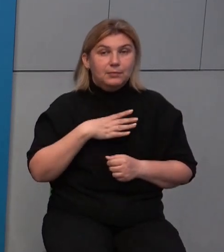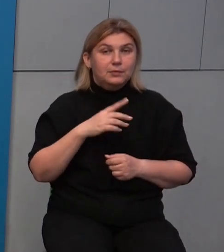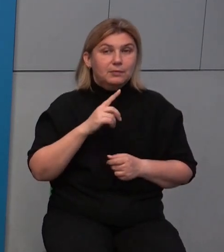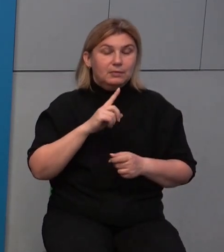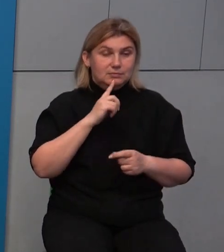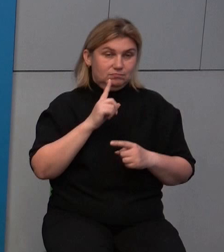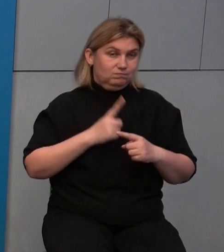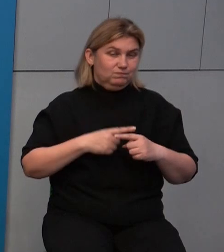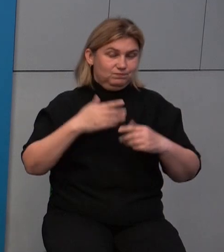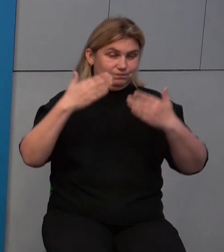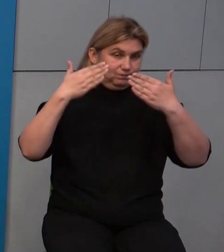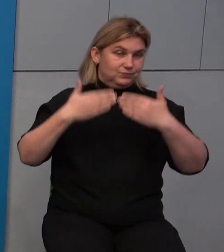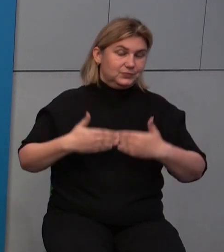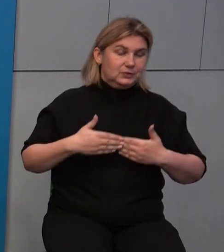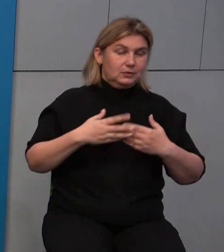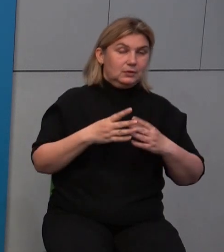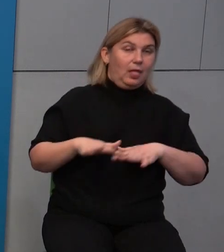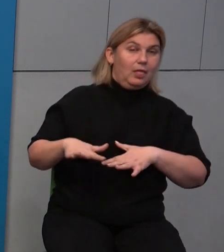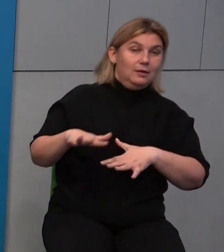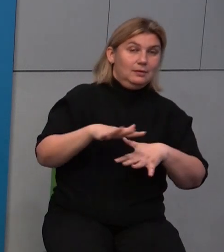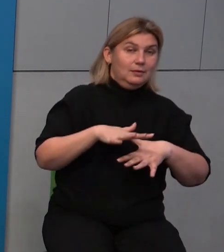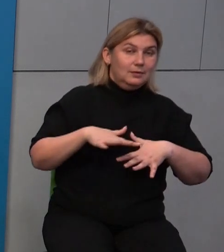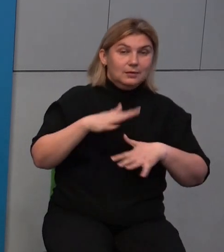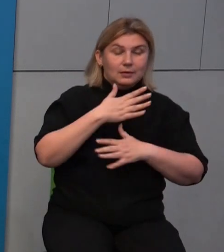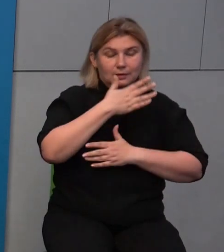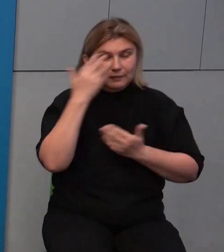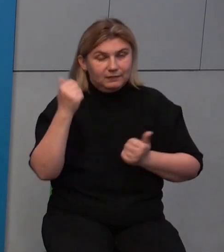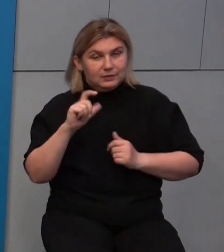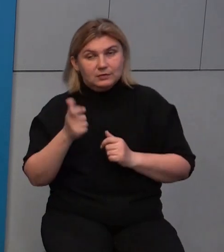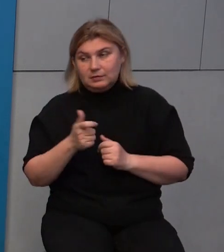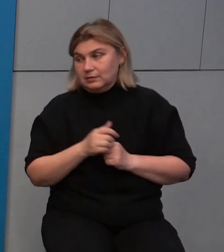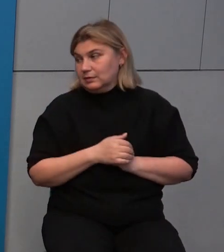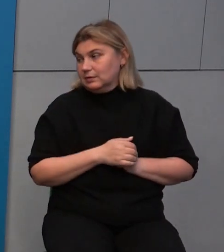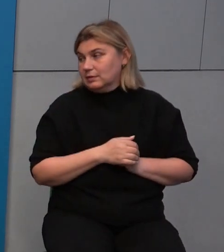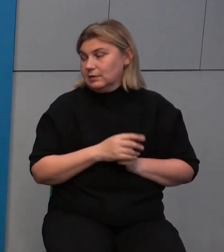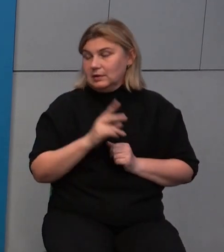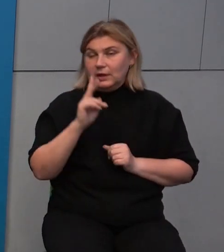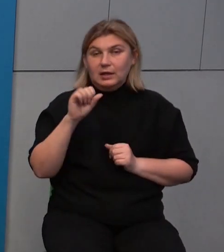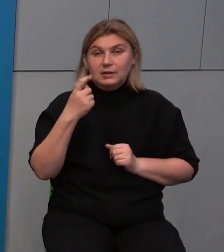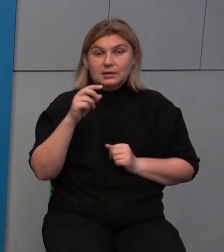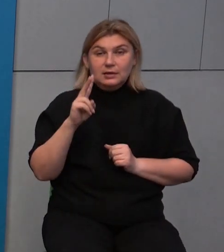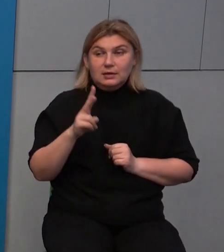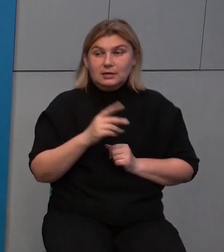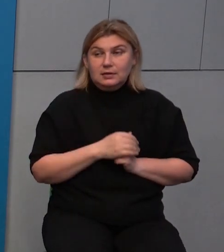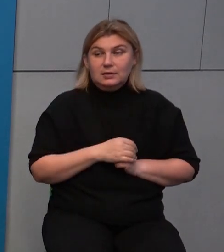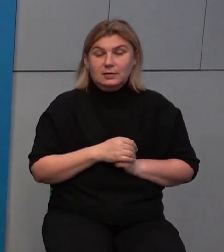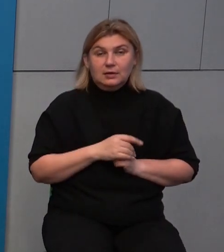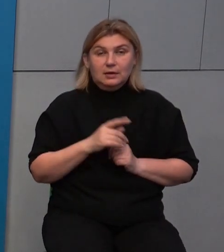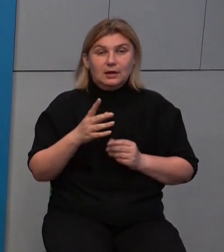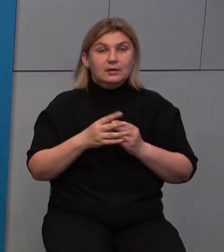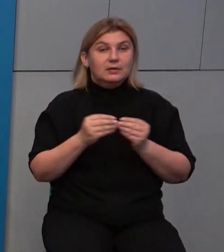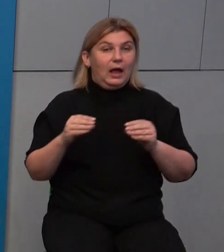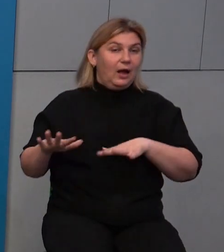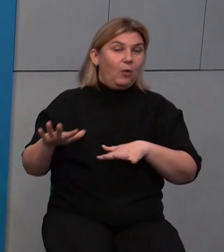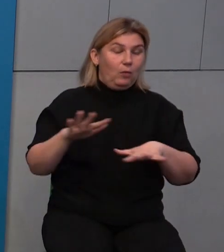więc on był trochę zagubiony w tym wszystkim. Jeżeli chodzi o Philipa K. Dicka. Z tym zagubieniem to takie małe wtrącenie tylko, że też się tłumaczył